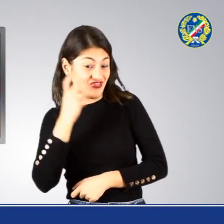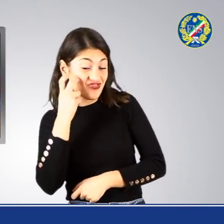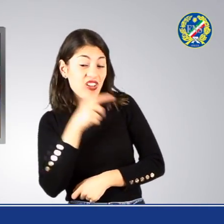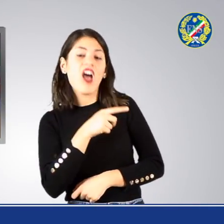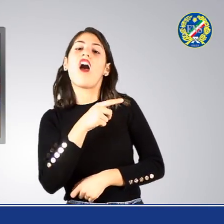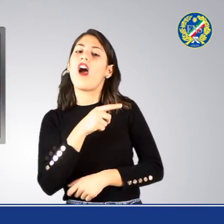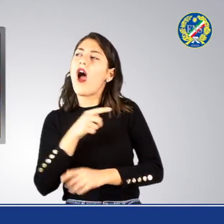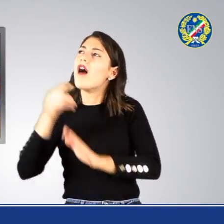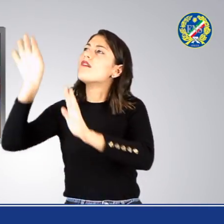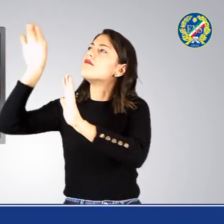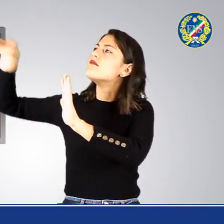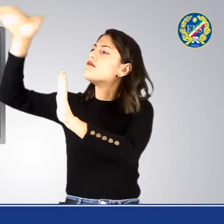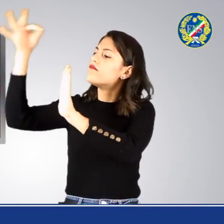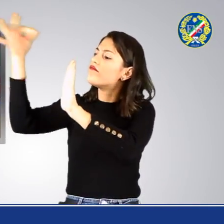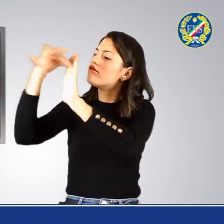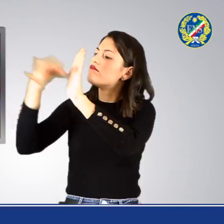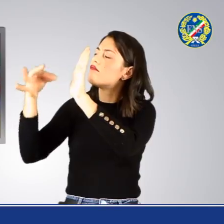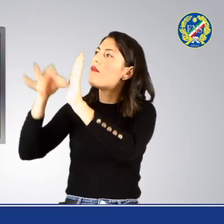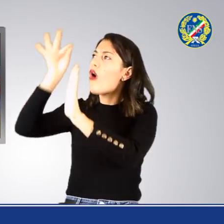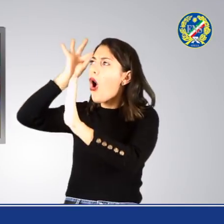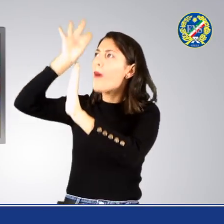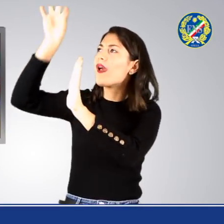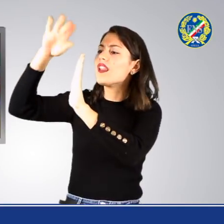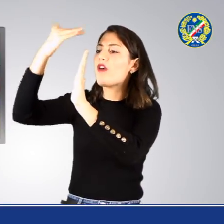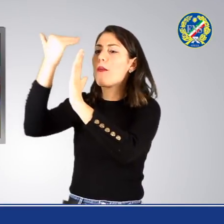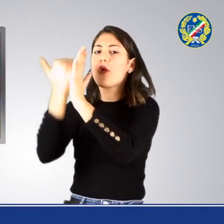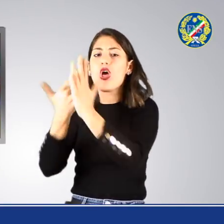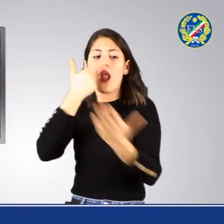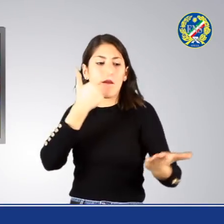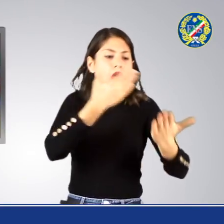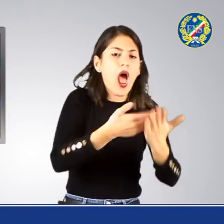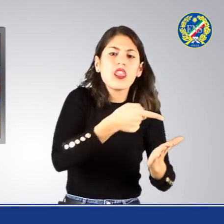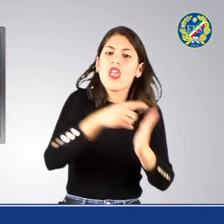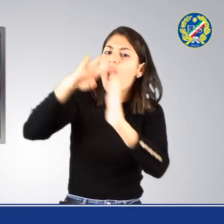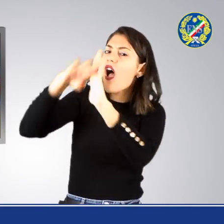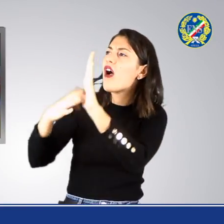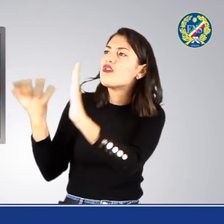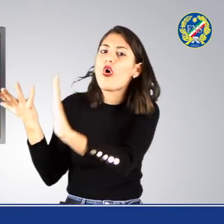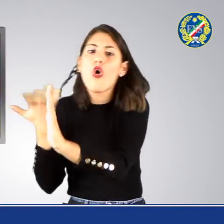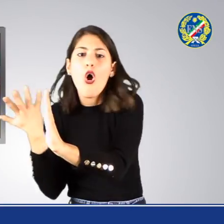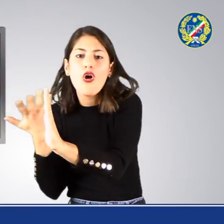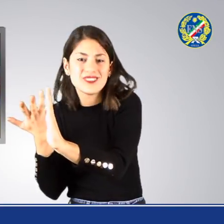cosa intendano fare per le persone con disabilità, sorde e sordocieche nello specifico, nel nostro Paese."